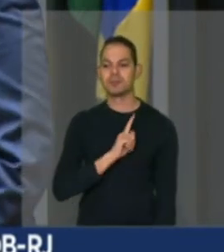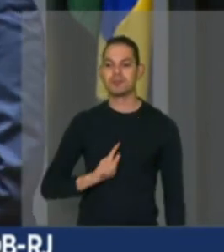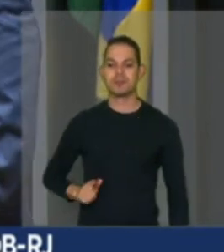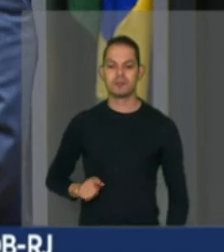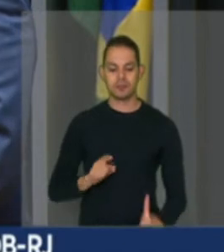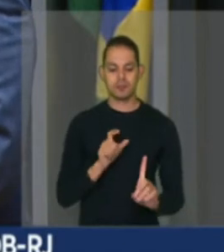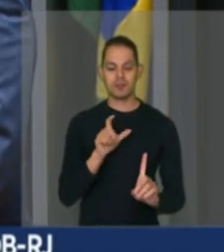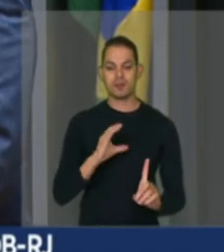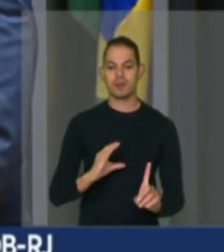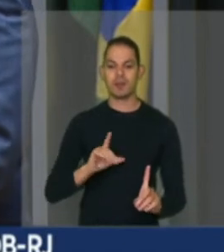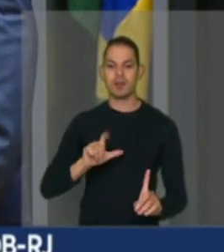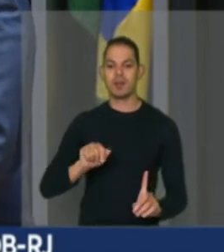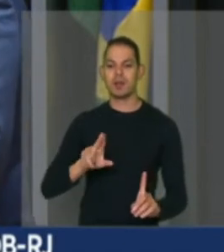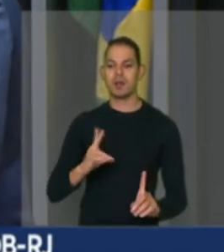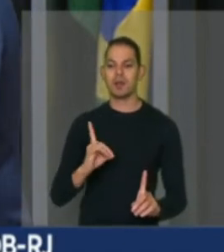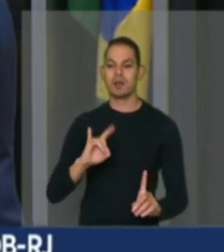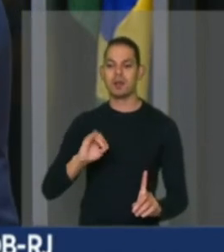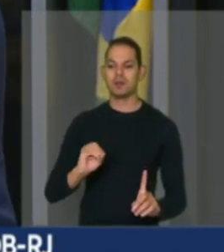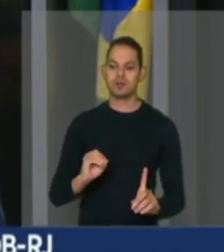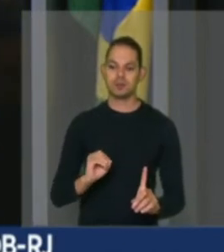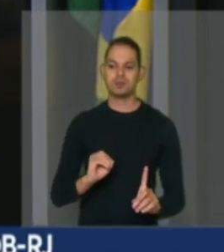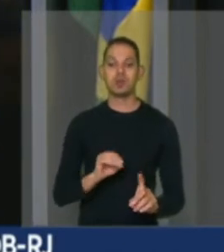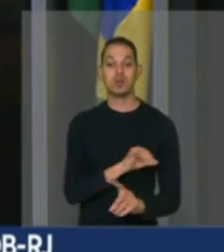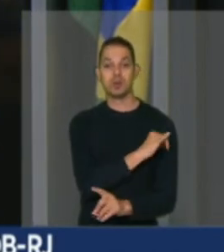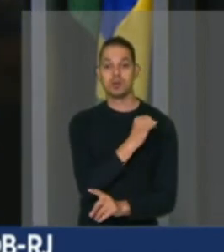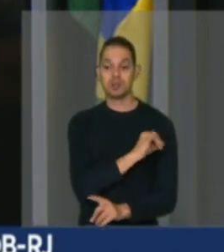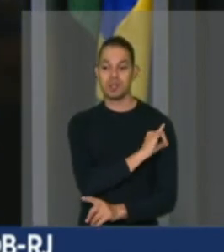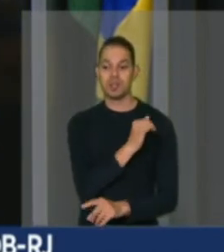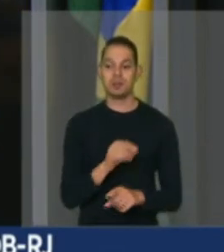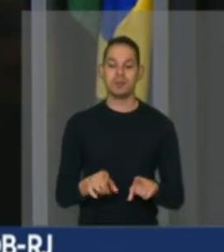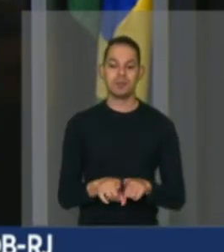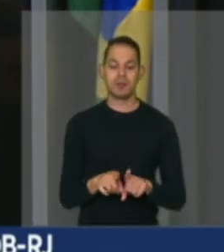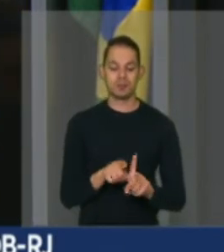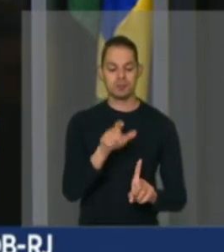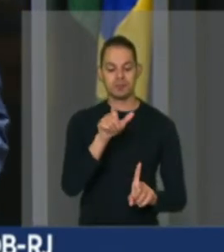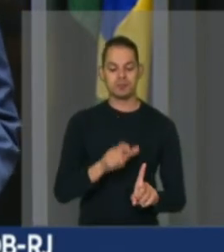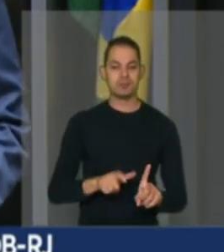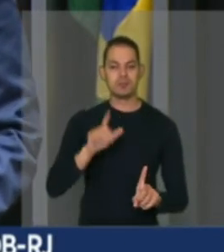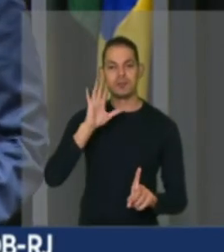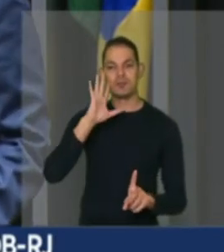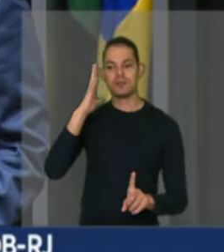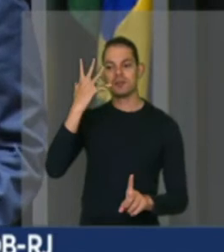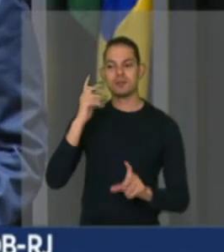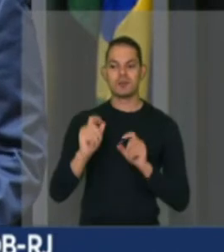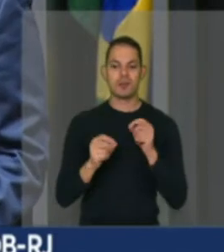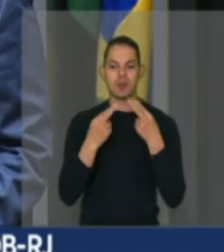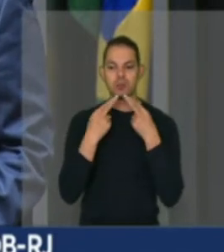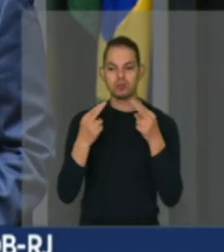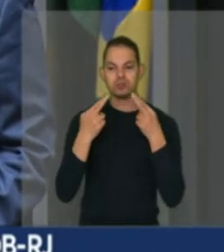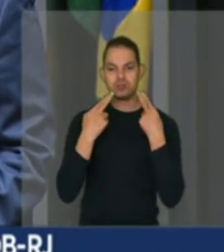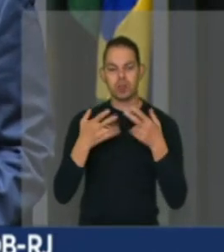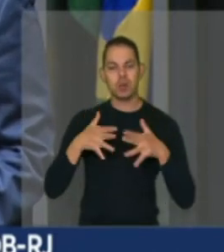CLÁUDIO CASTRO, DO RIO DE JANEIRO, AO TOMAR A INICIATIVA DE REIVINDICAR DE MANEIRA CONTUNDENTE A AMPLIAÇÃO DO